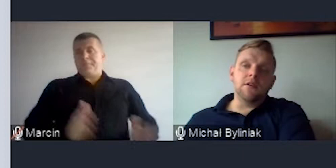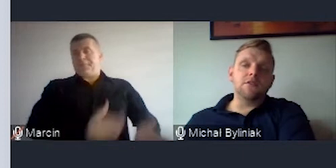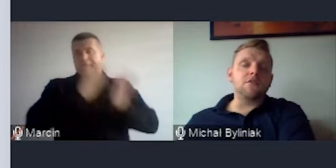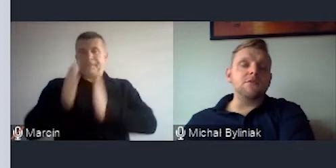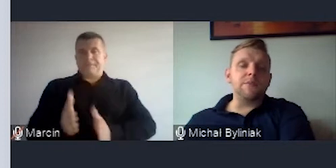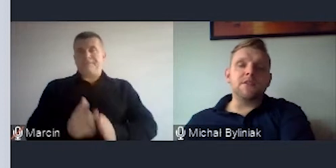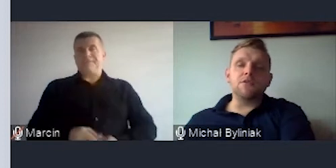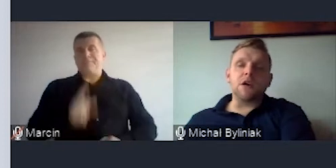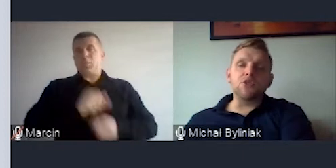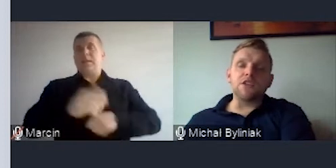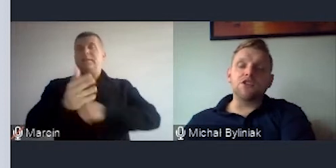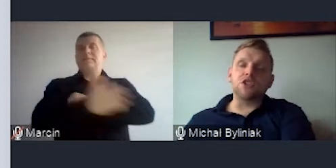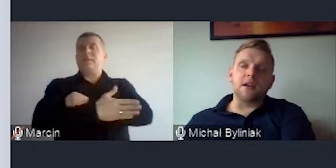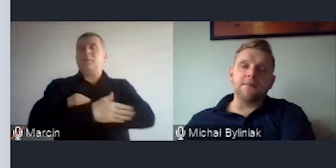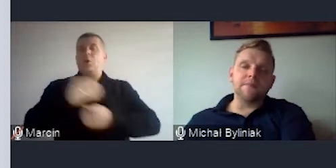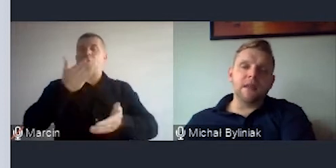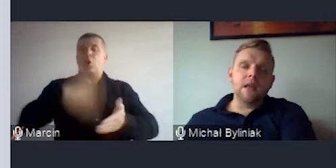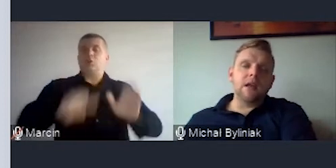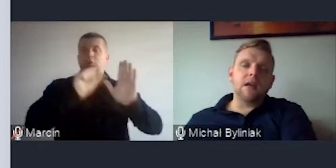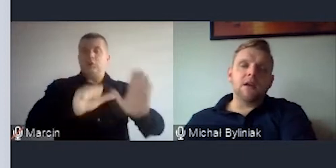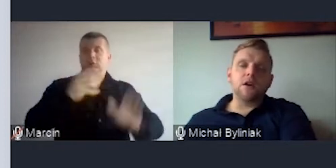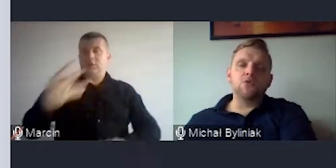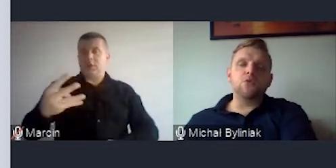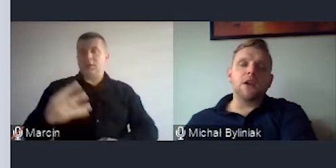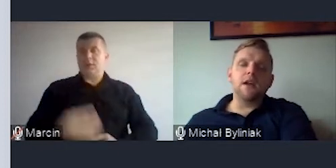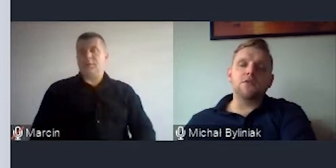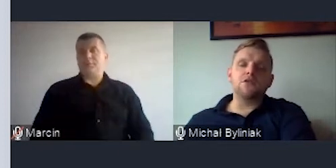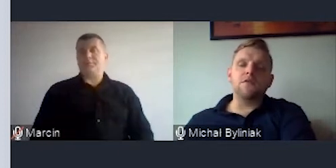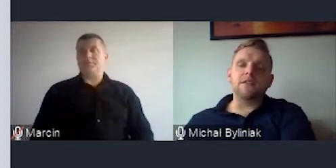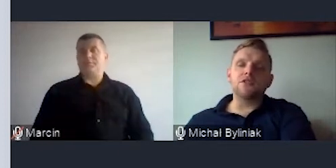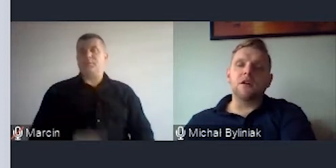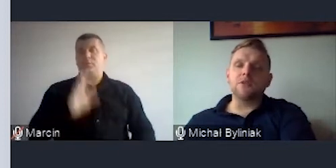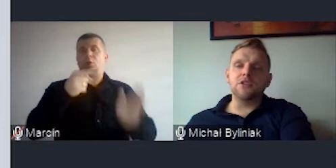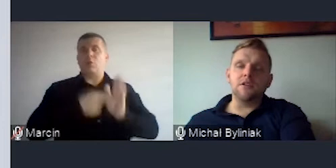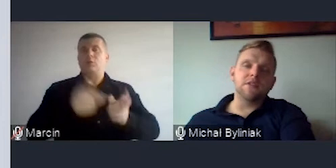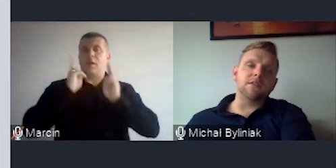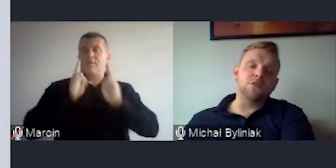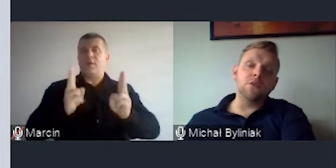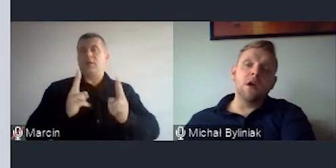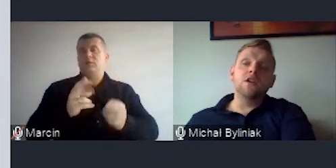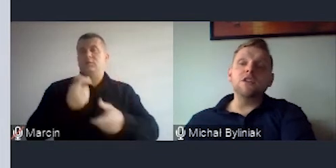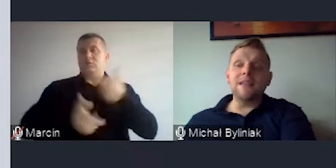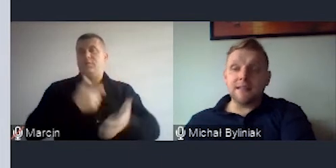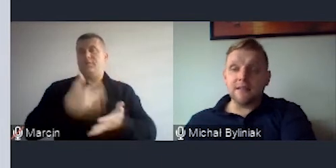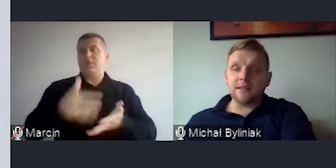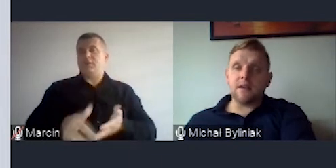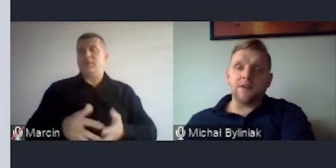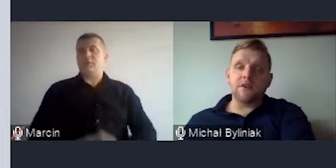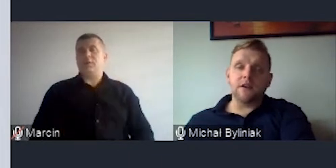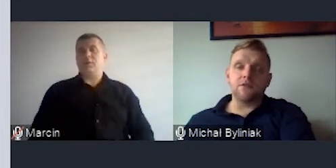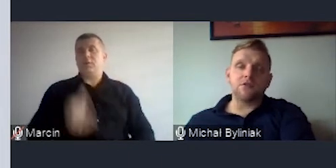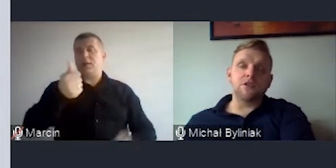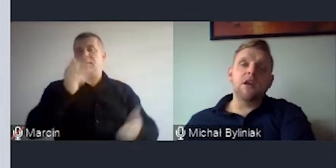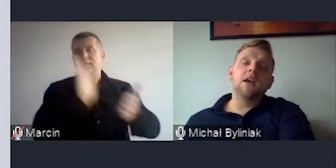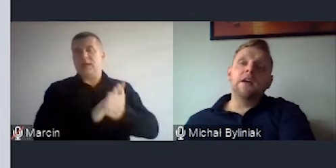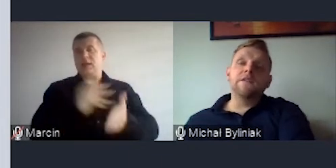To są zapisy rozdziału 6.4, które dotyczą faktycznego poniesienia wydatku, czyli jednej z cech kwalifikowalności,